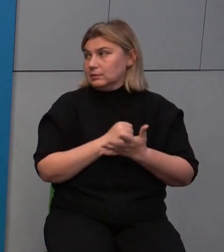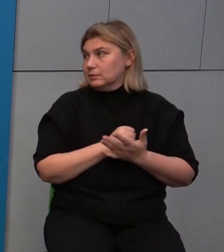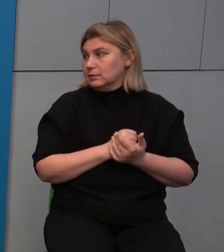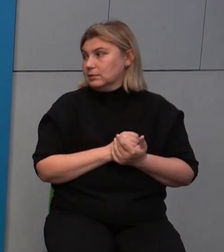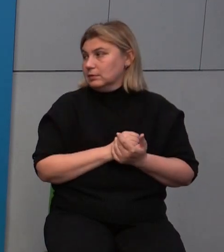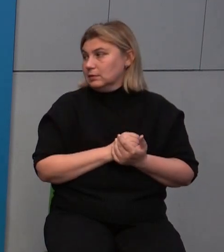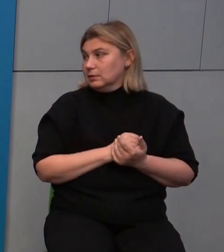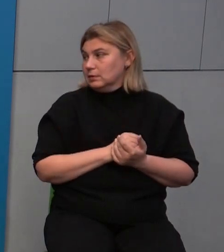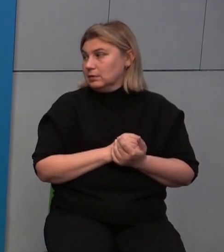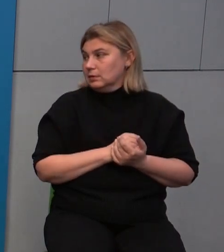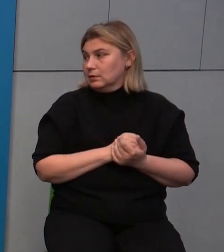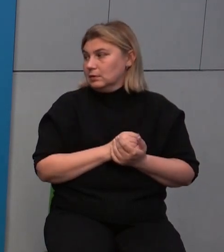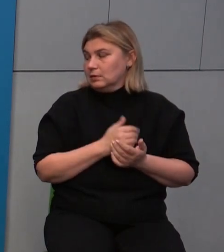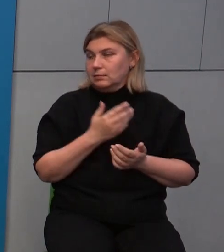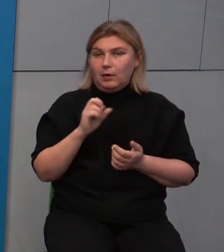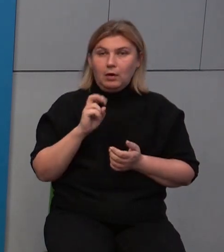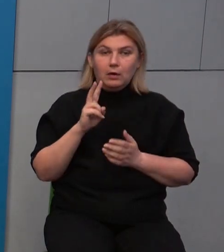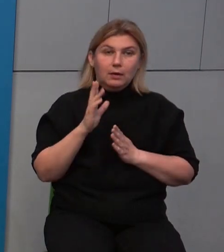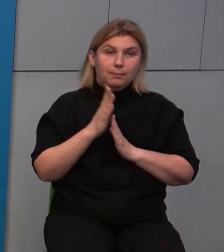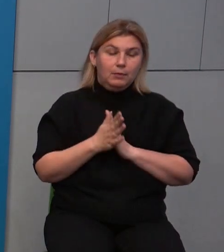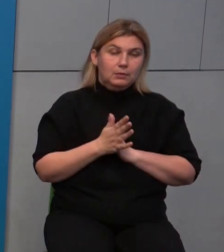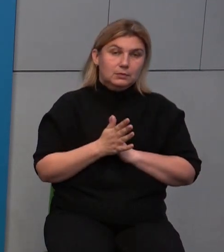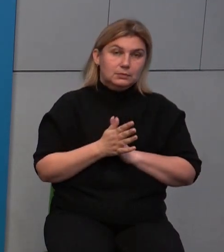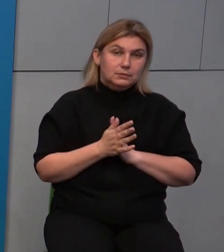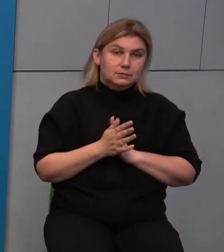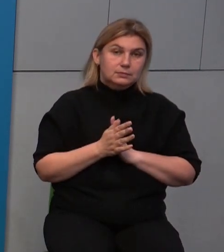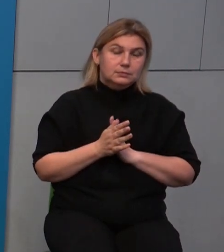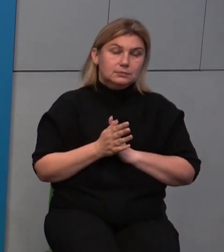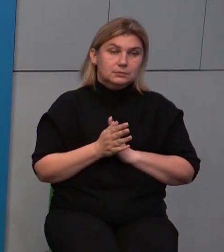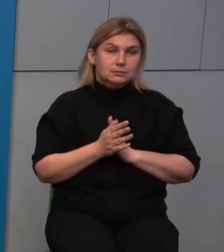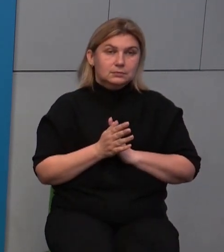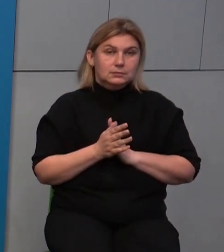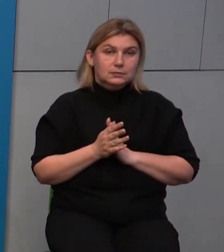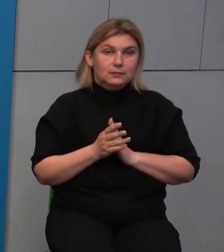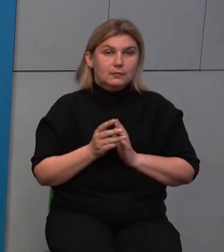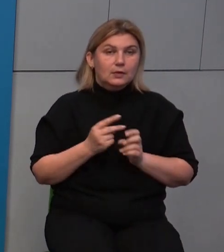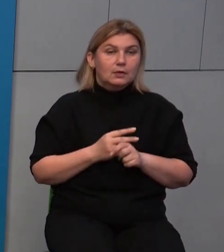Mrożek po prostu napisał protest przeciwko wkroczeniu